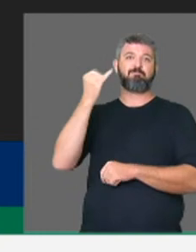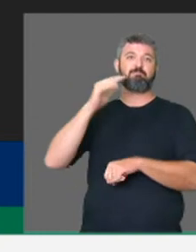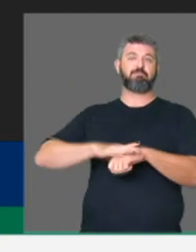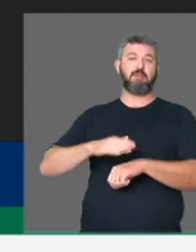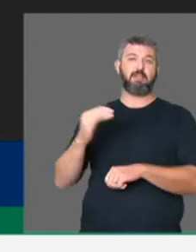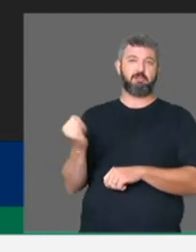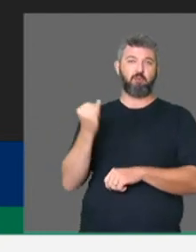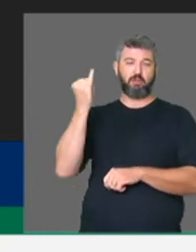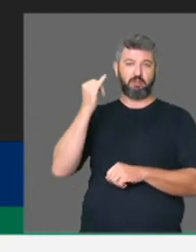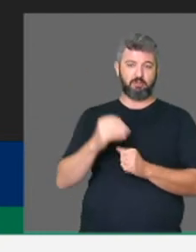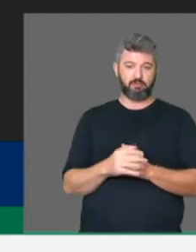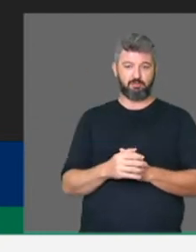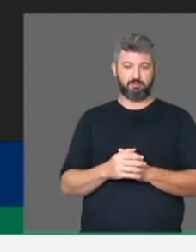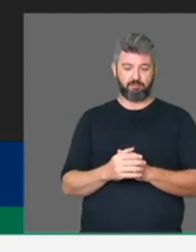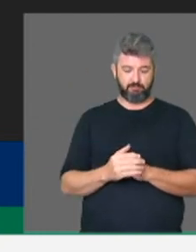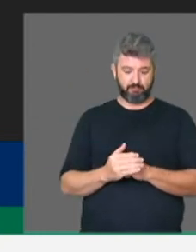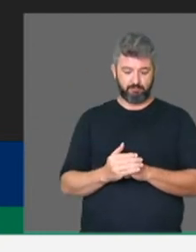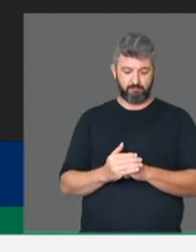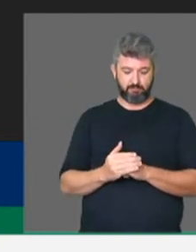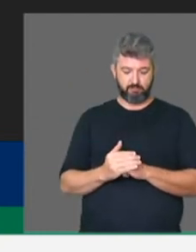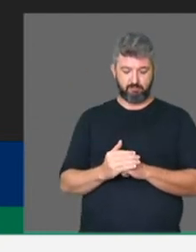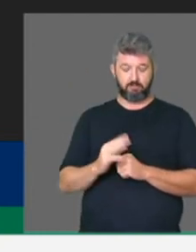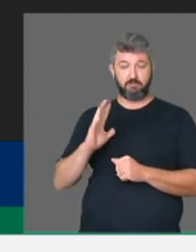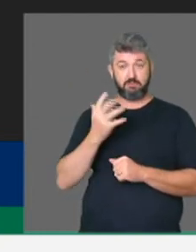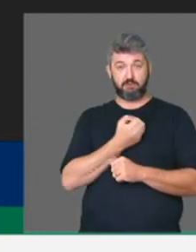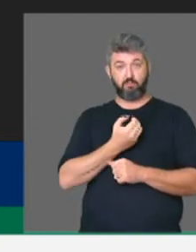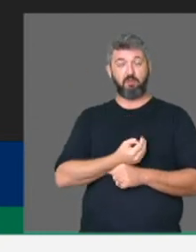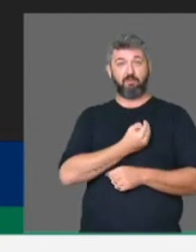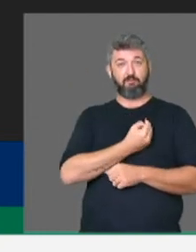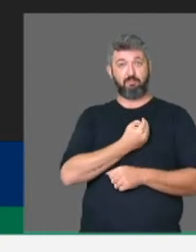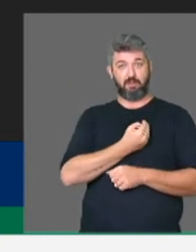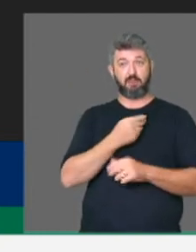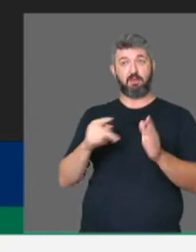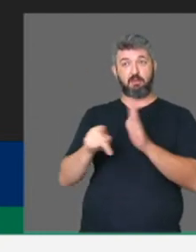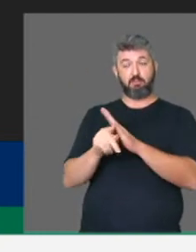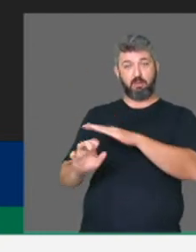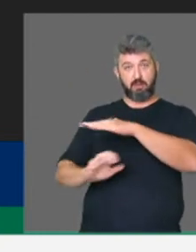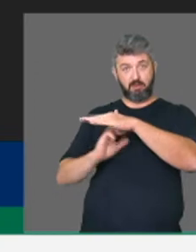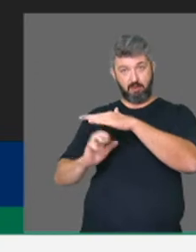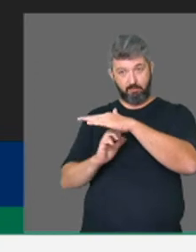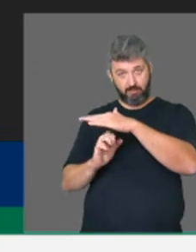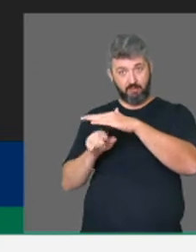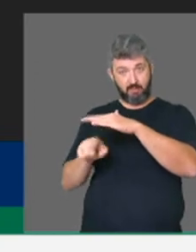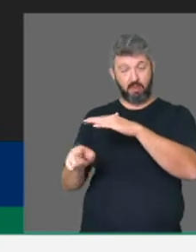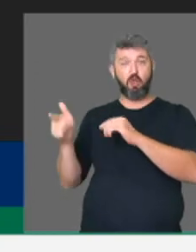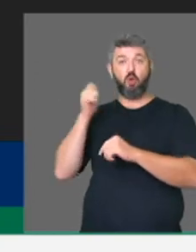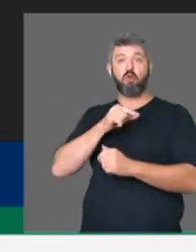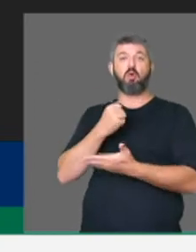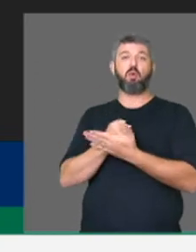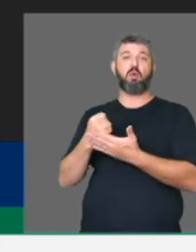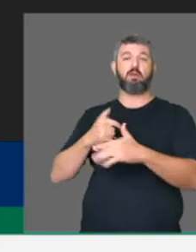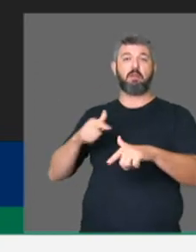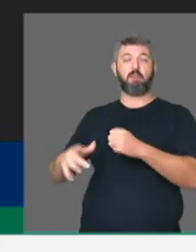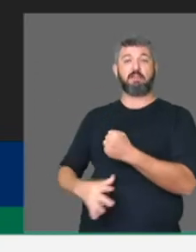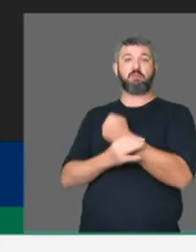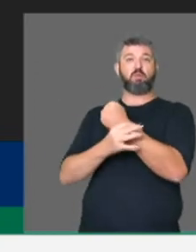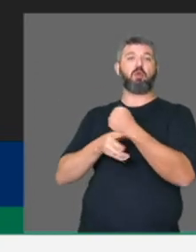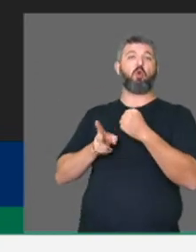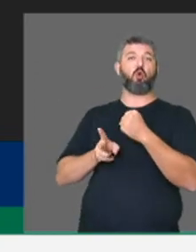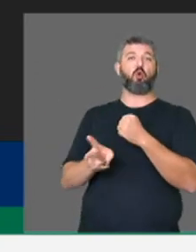FOI CRIADO. MAIS IMPORTANTE AGORA A GENTE OLHAR PRO LADO SOCIAL DA POPULAÇÃO E SABER QUE TEM MILHARES E VESTIBULARES DE FAMÍLIAS,